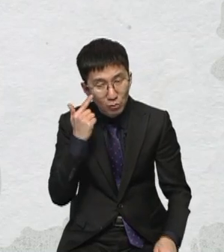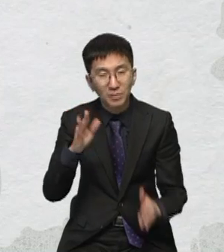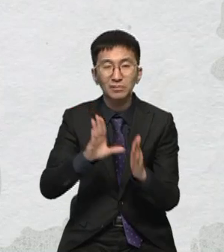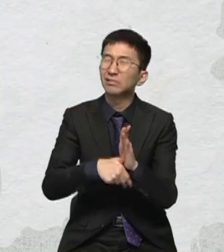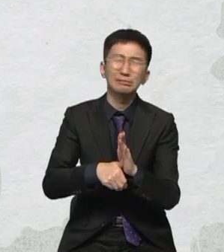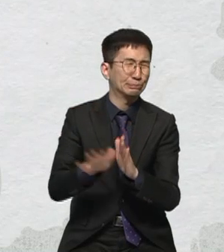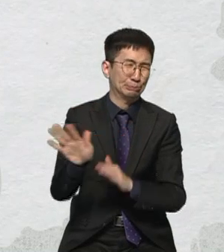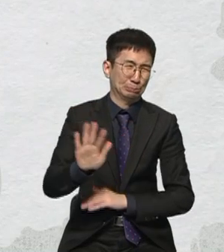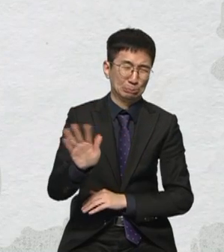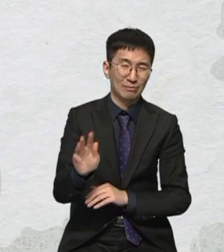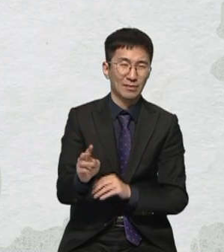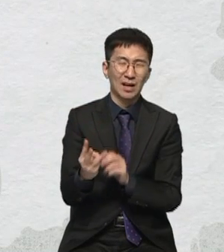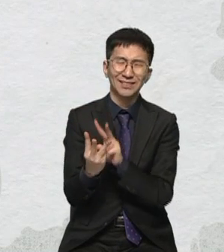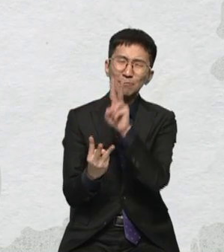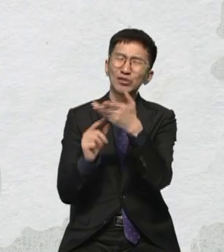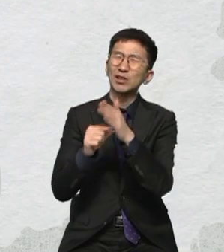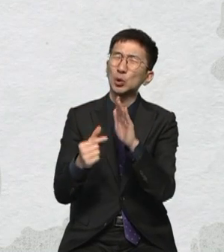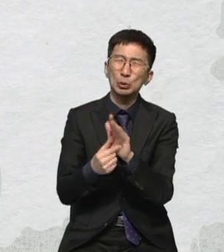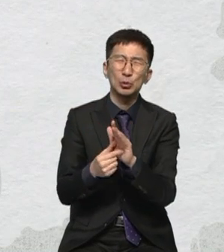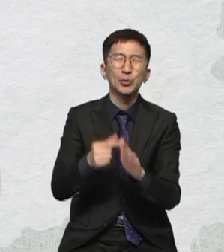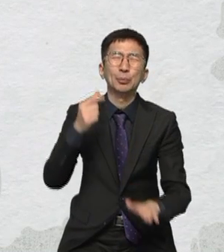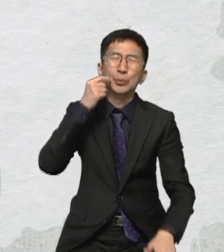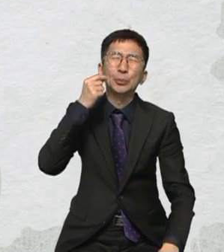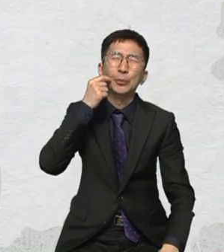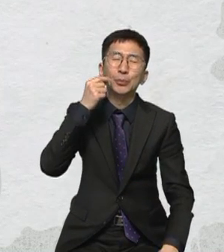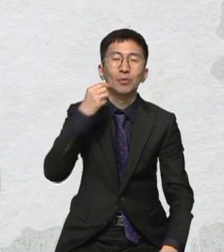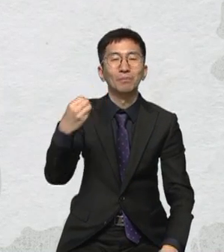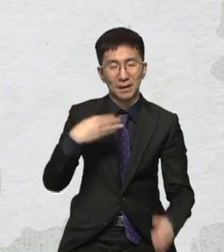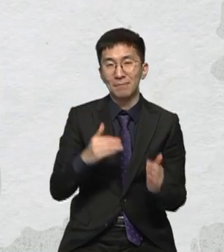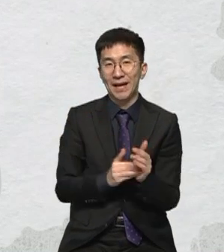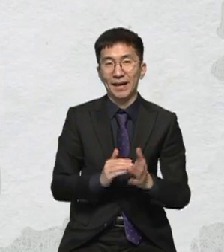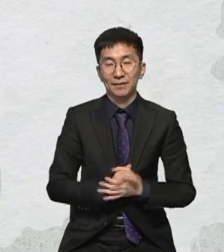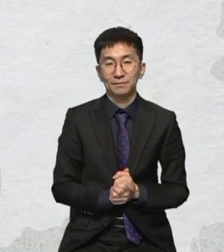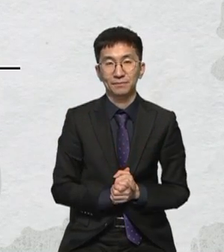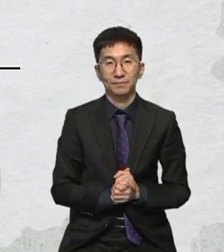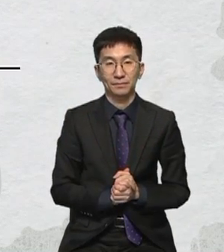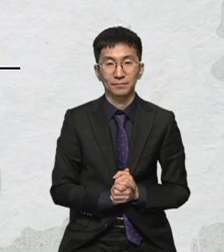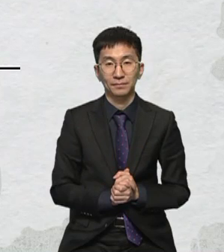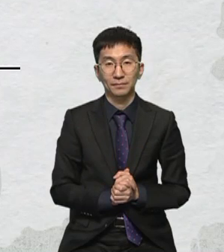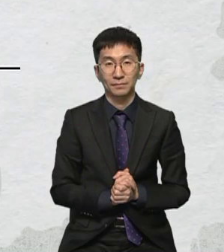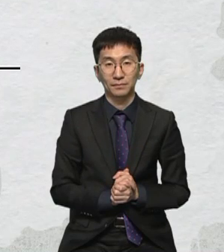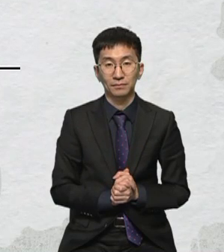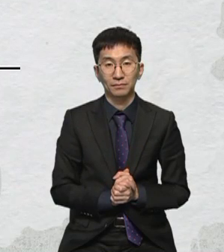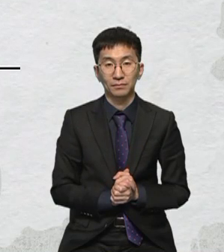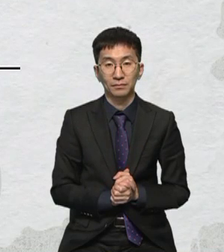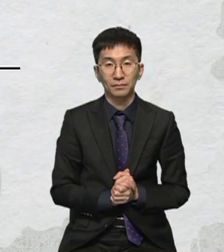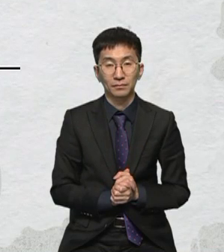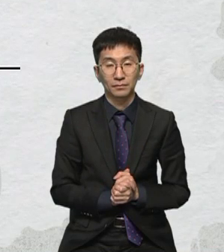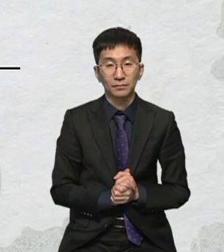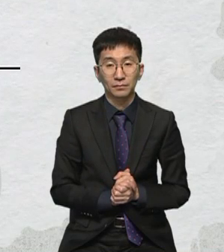2명꼴로 후보 간 입장 차이를 들어 어려울 거라고 전망했습니다. 이런 회의적인 시각은 지난달 중순 조사